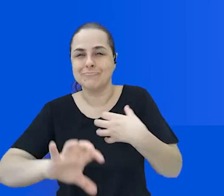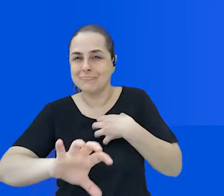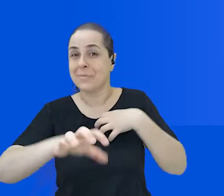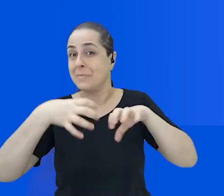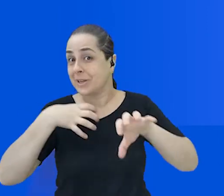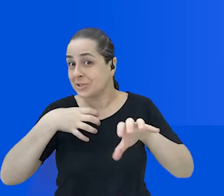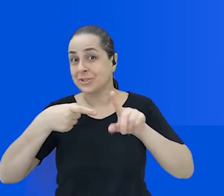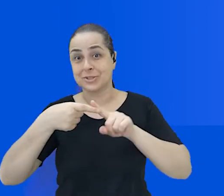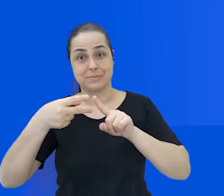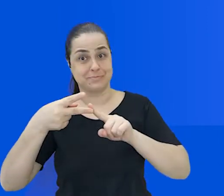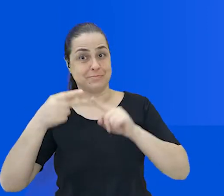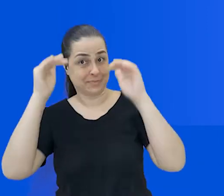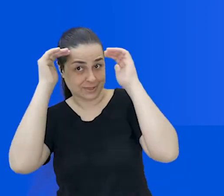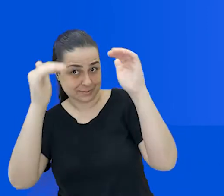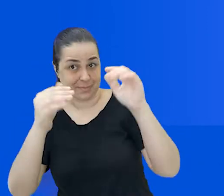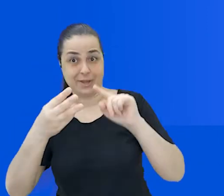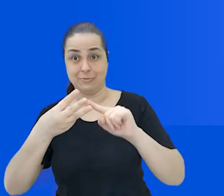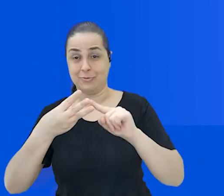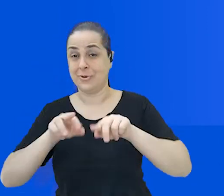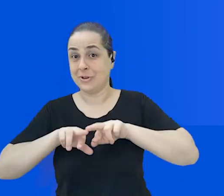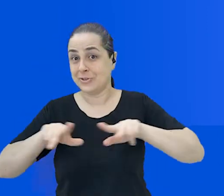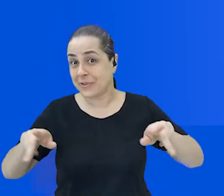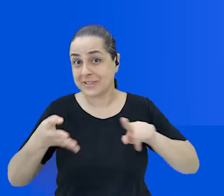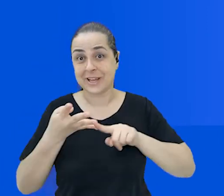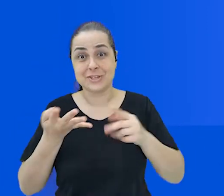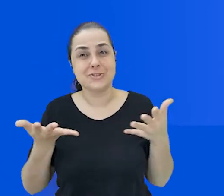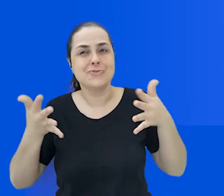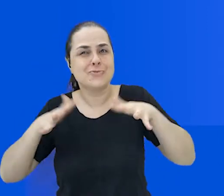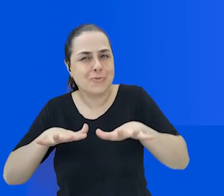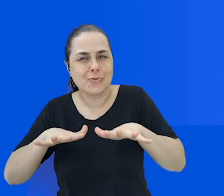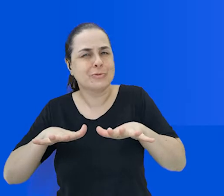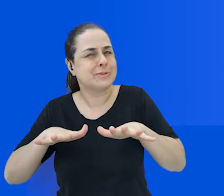respeito e diversidade, inclusão e tudo o que vem com isso.